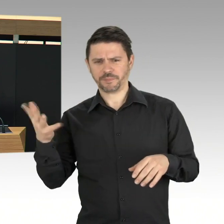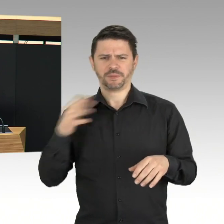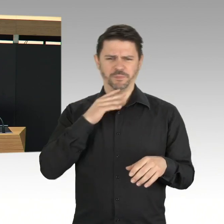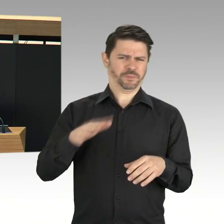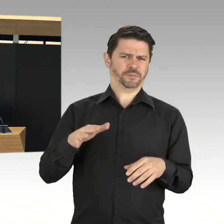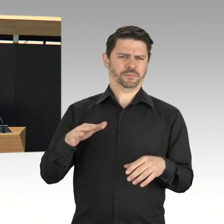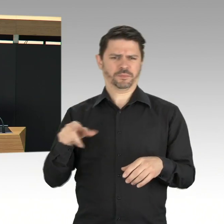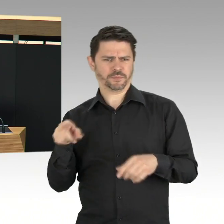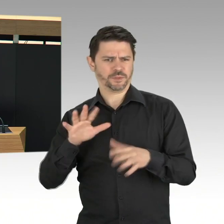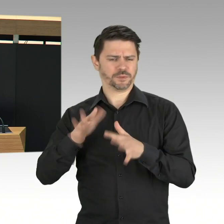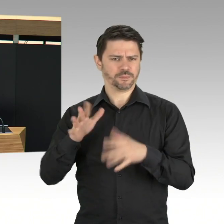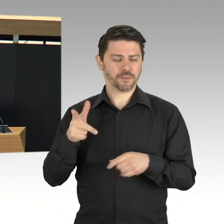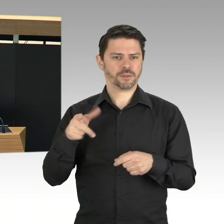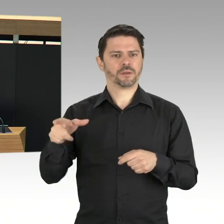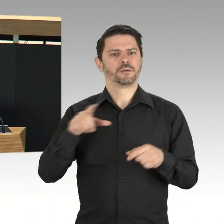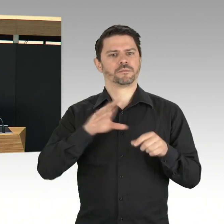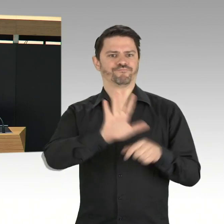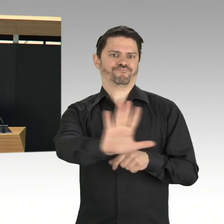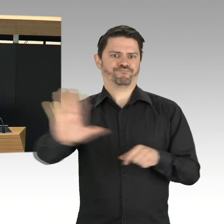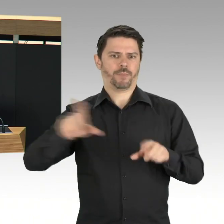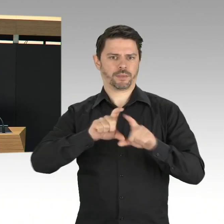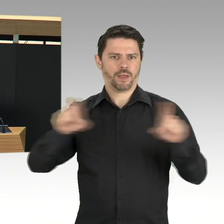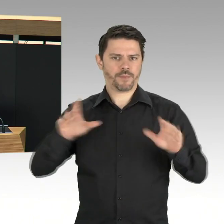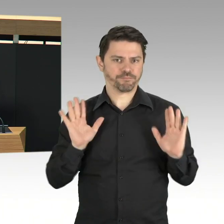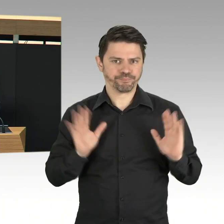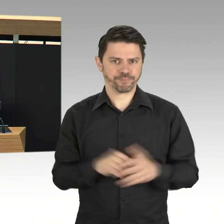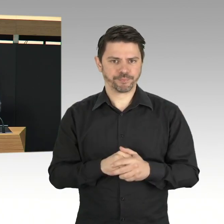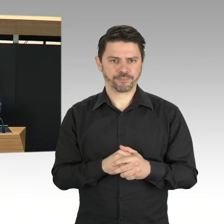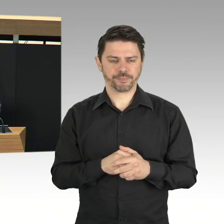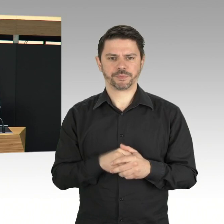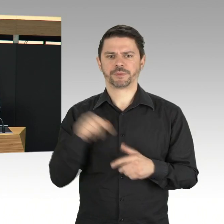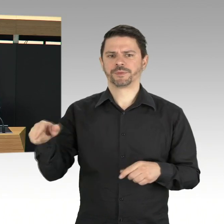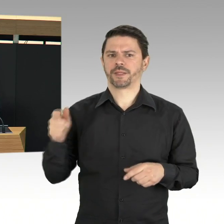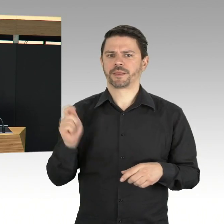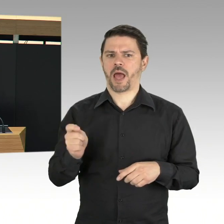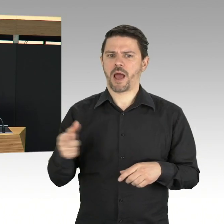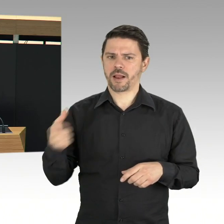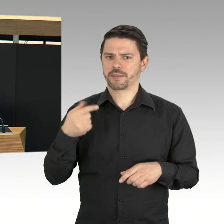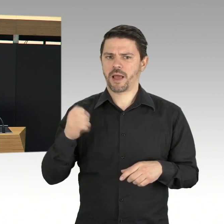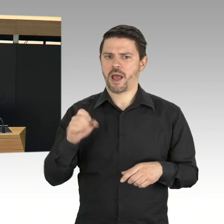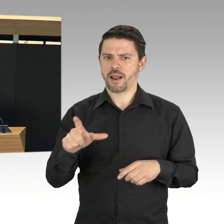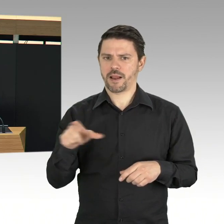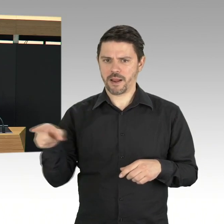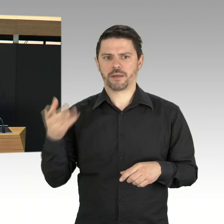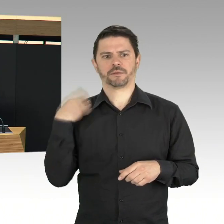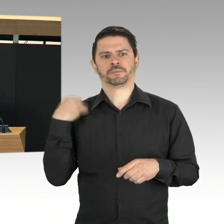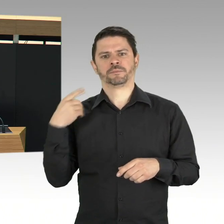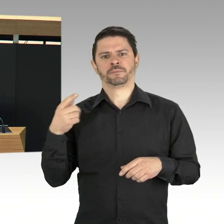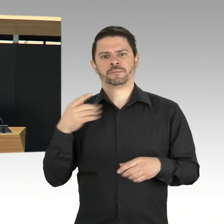also genehmigte, aber noch nicht fertiggestellte Wohnungen. Das ist ein Spitzenwert, über dessen Ursachen sich trefflich streiten lässt.